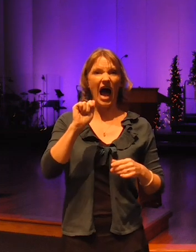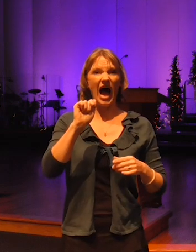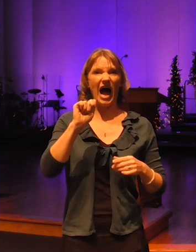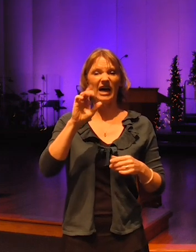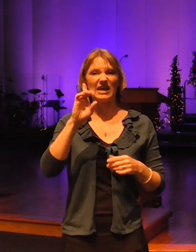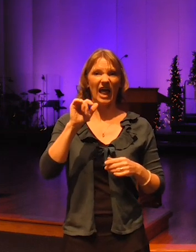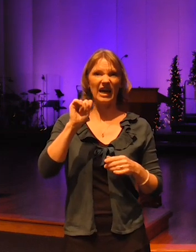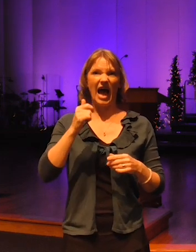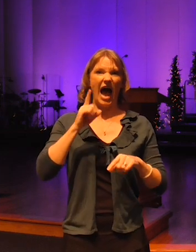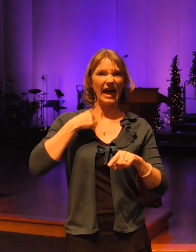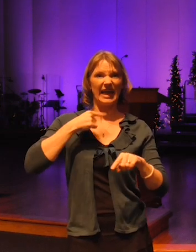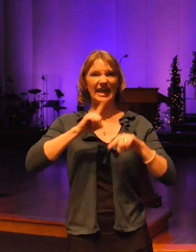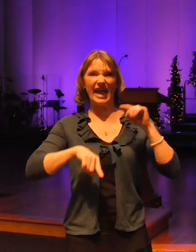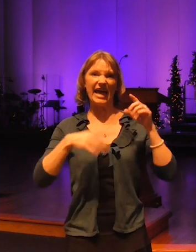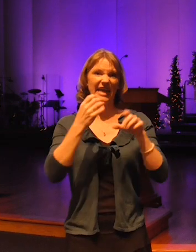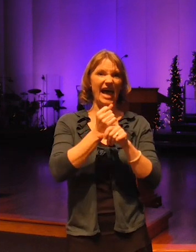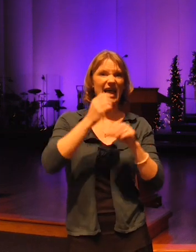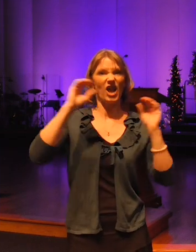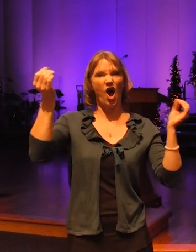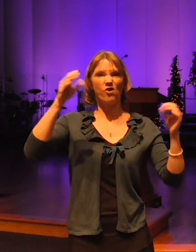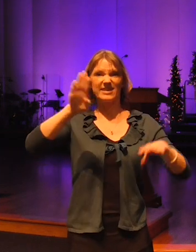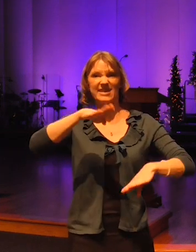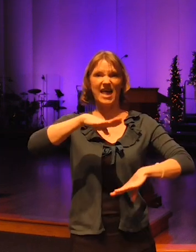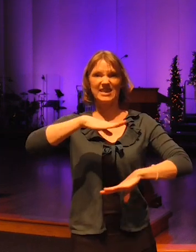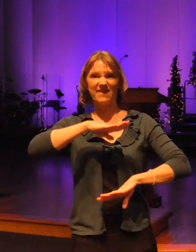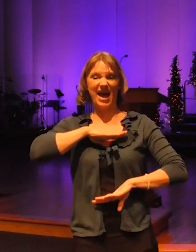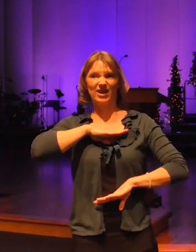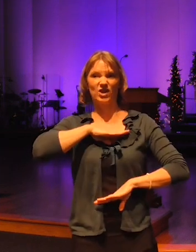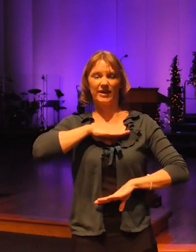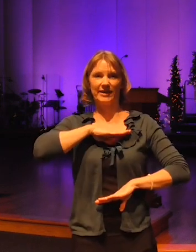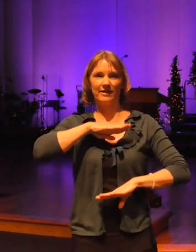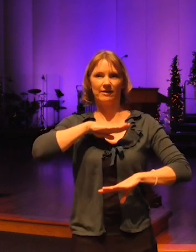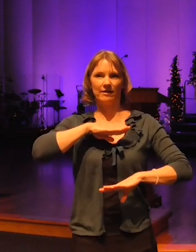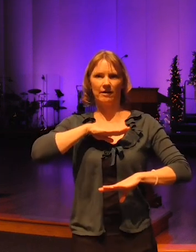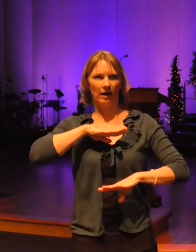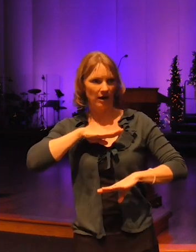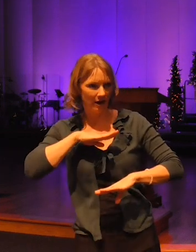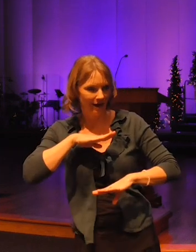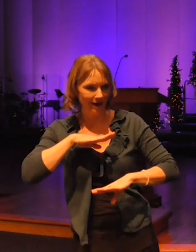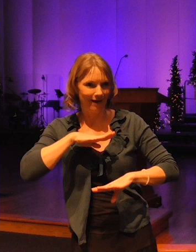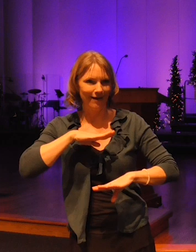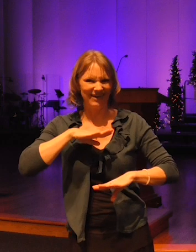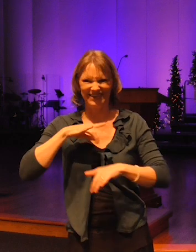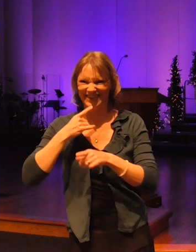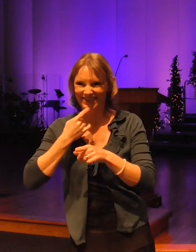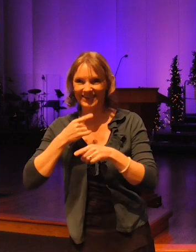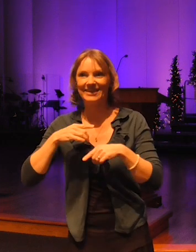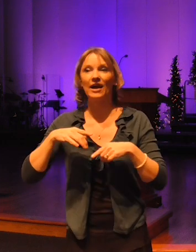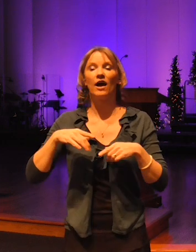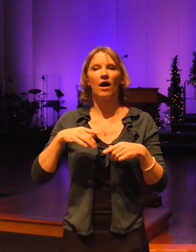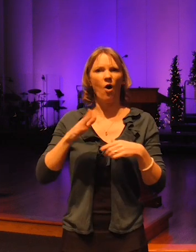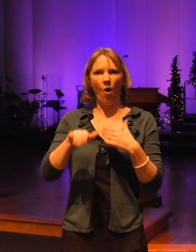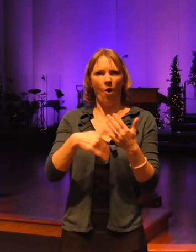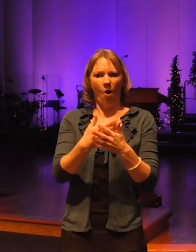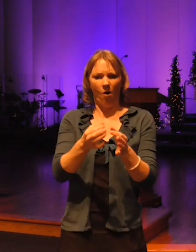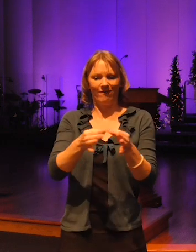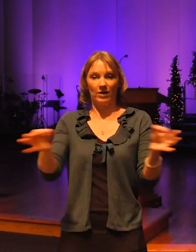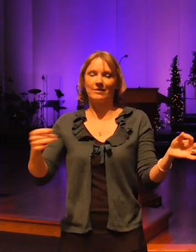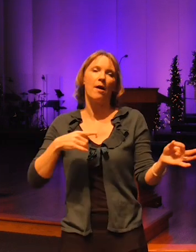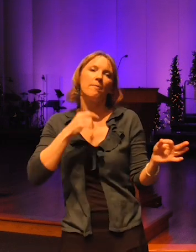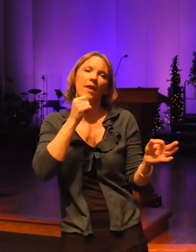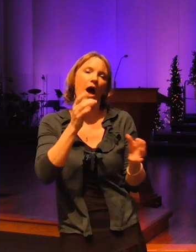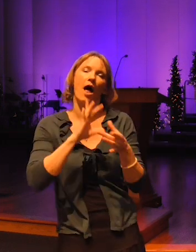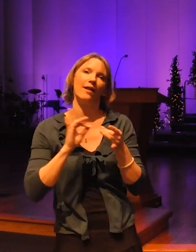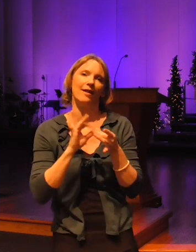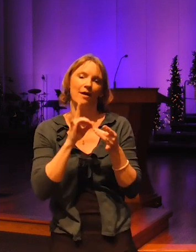Satisfaction y había un verso completo que gané. No te aburriré con todo esto, pero después de eso